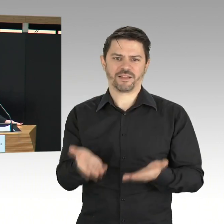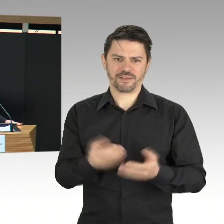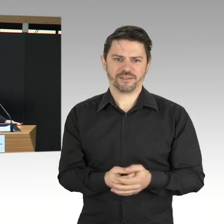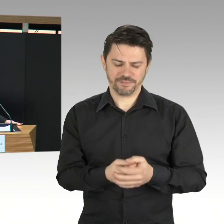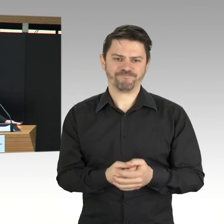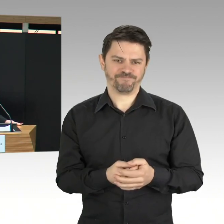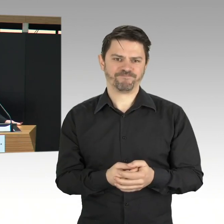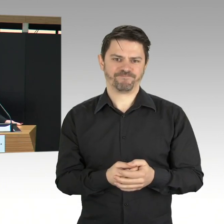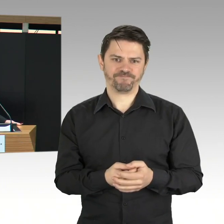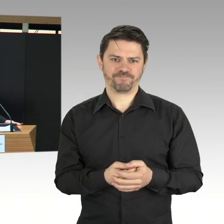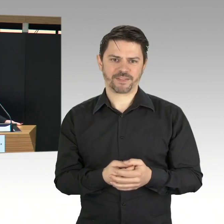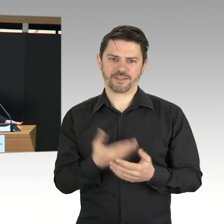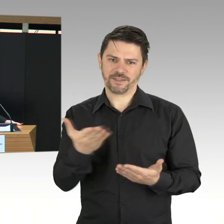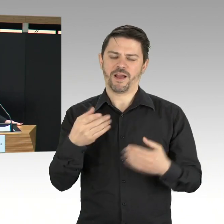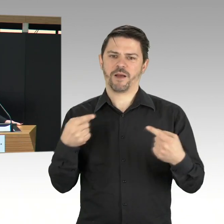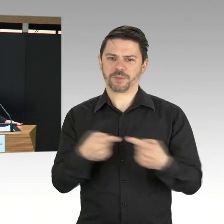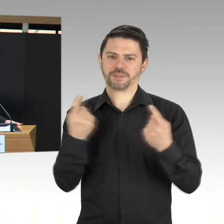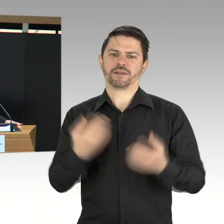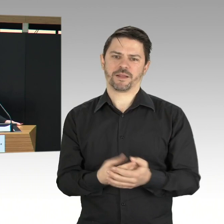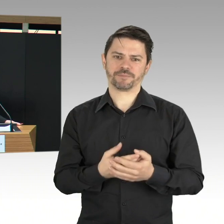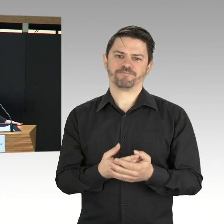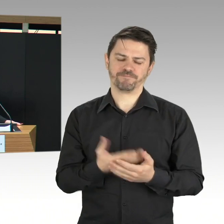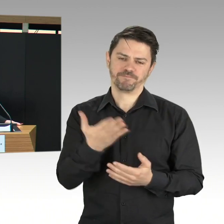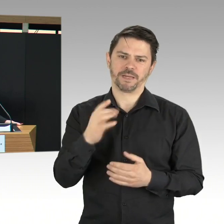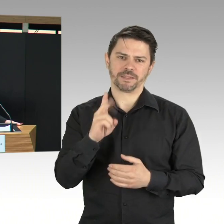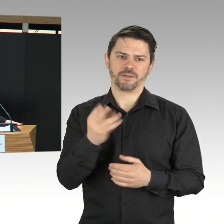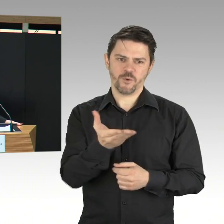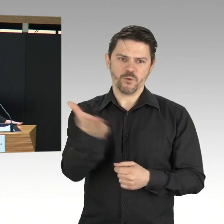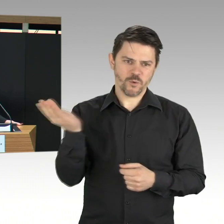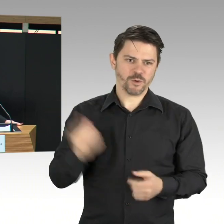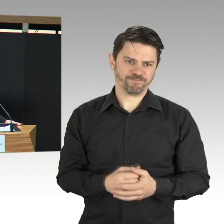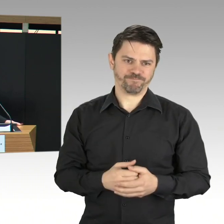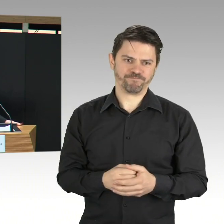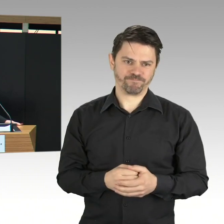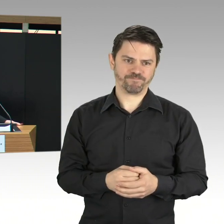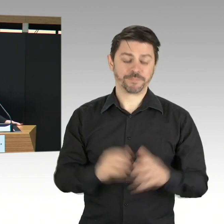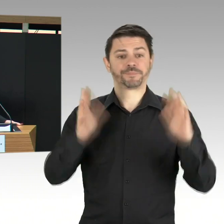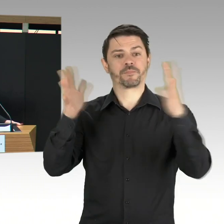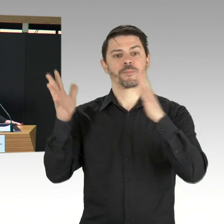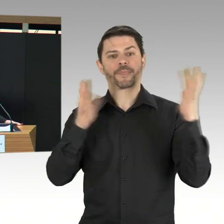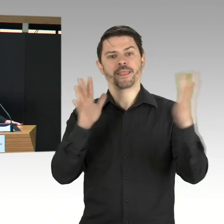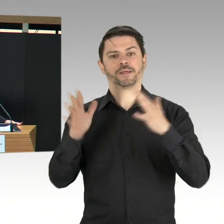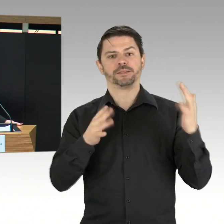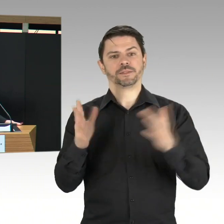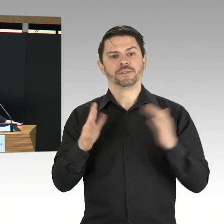Sie sind der Meinung, dass eine Modernisierungsumlage für immer auf die Mieten draufzuschlagen sei,